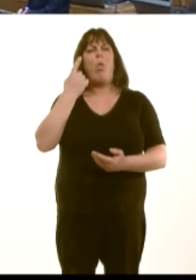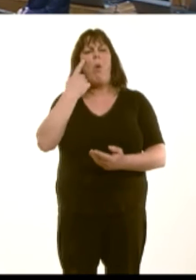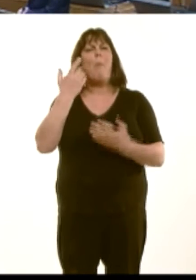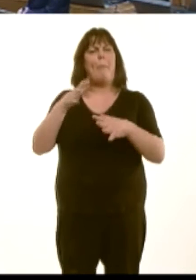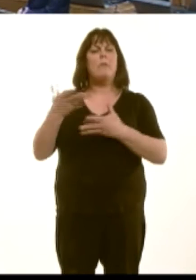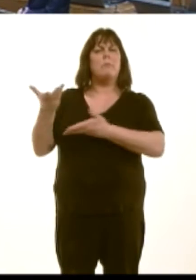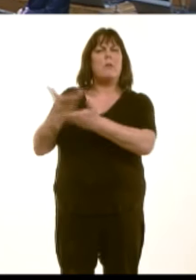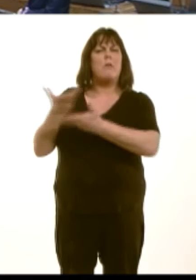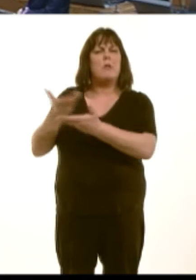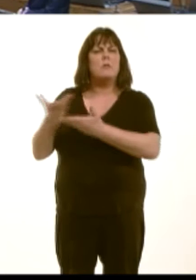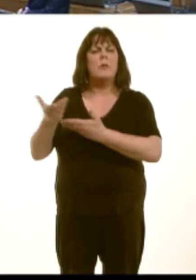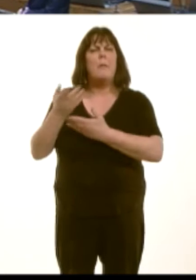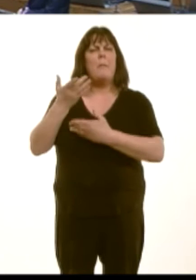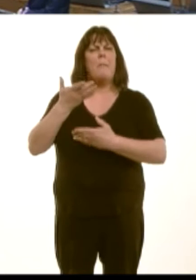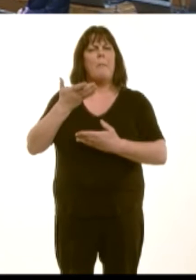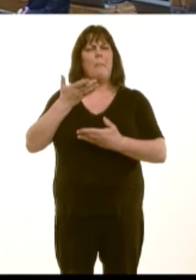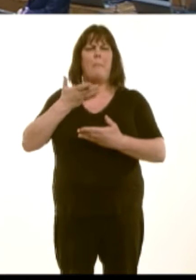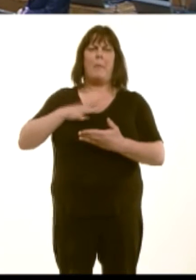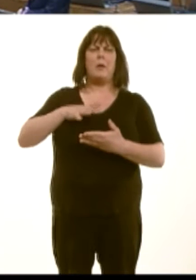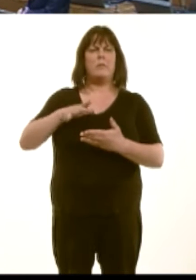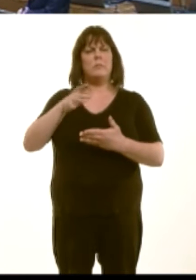datganoli a ddigwyddodd gydaír heddlu a sefydlu comisiynwyr yr heddlu.